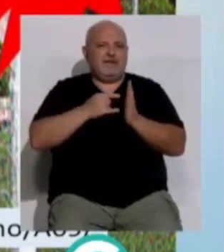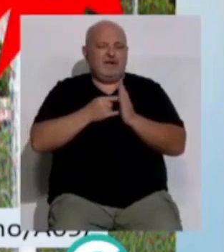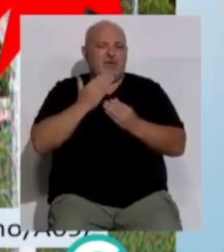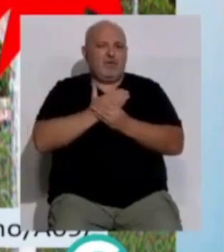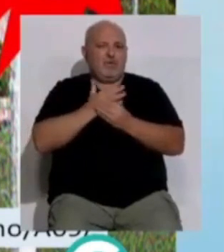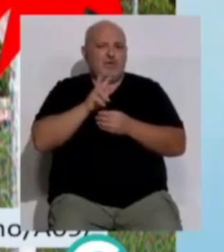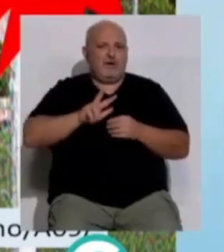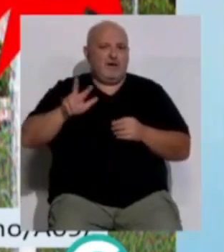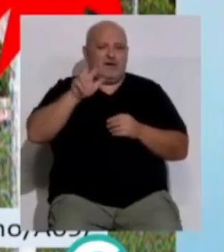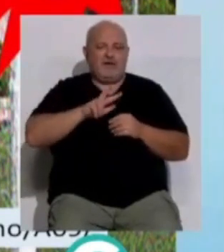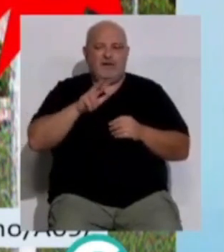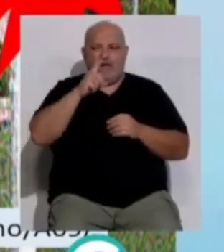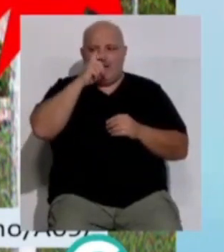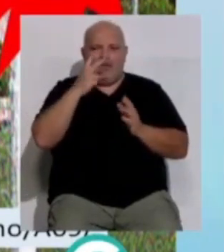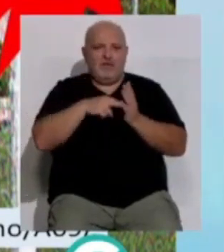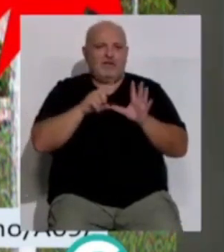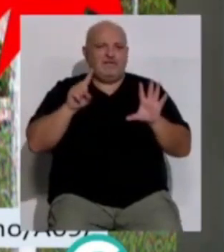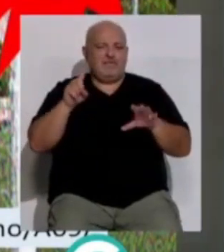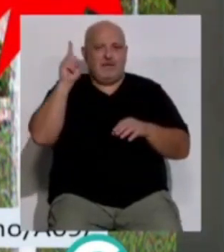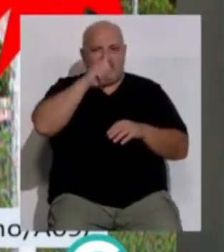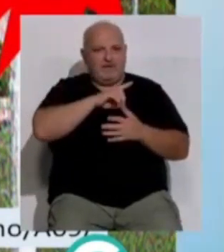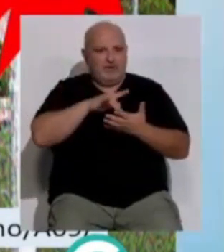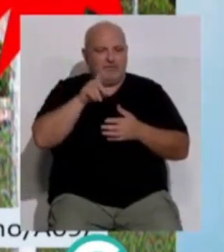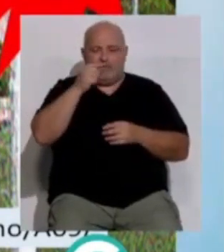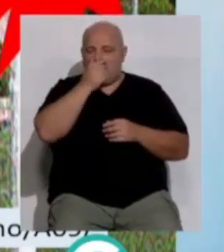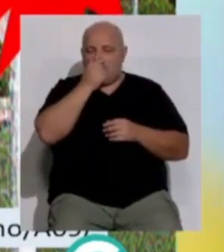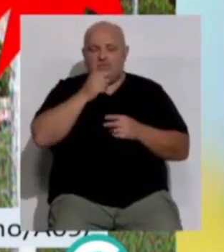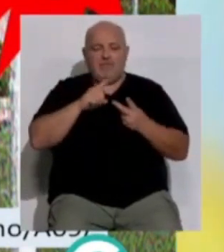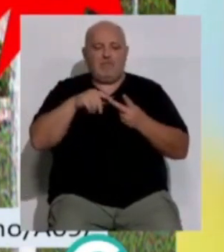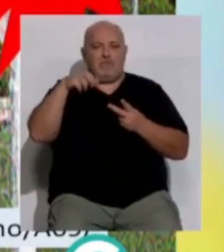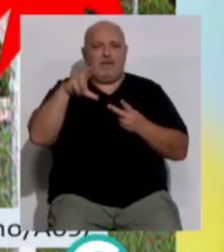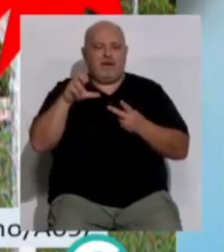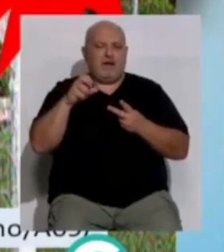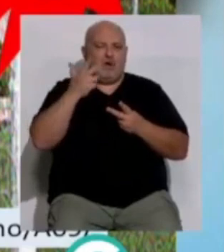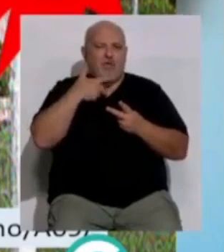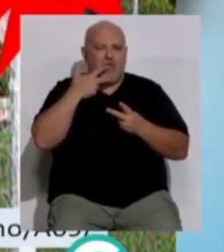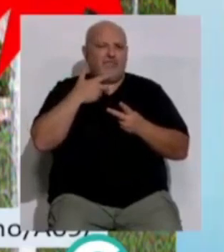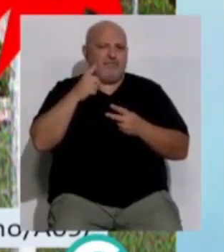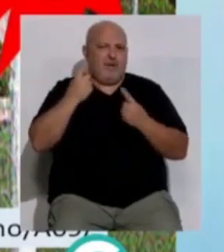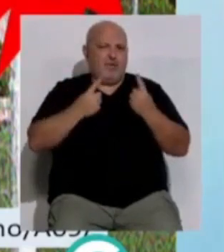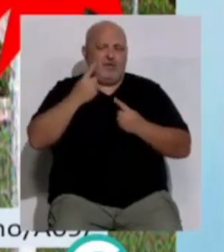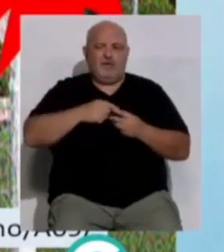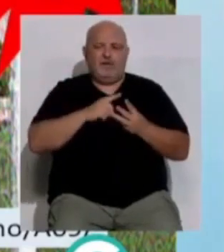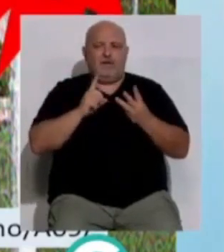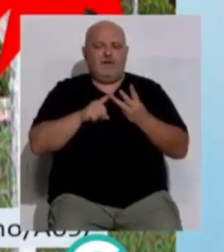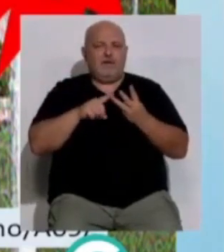curso nacional en el año 2006 en Madrid tenemos a Mere bien conocido por todos nosotros tenemos un